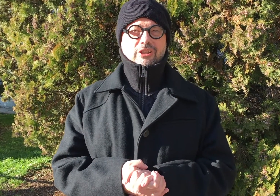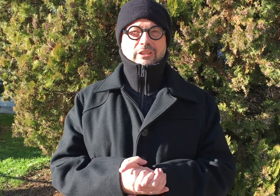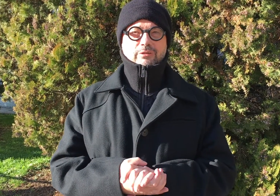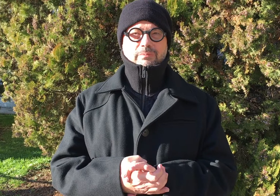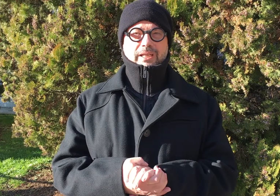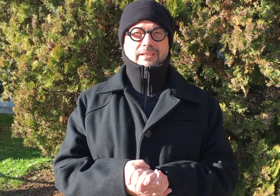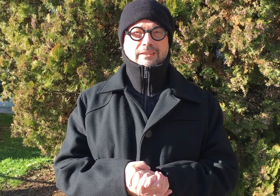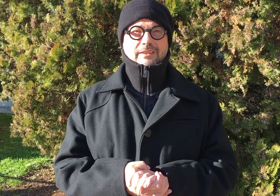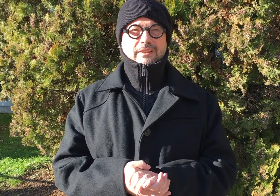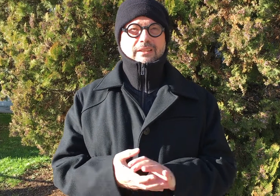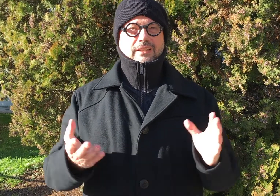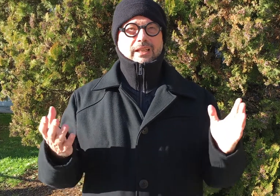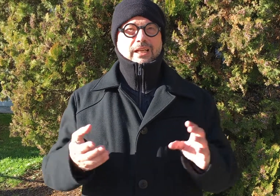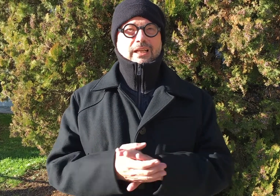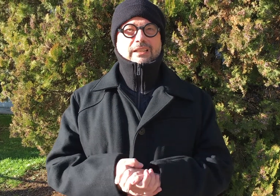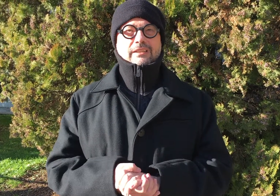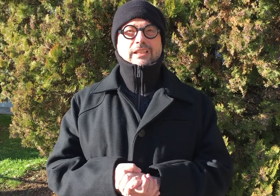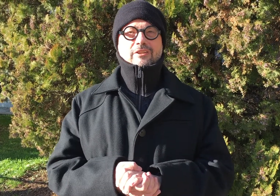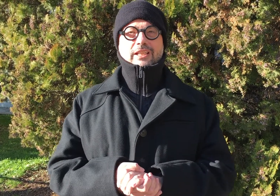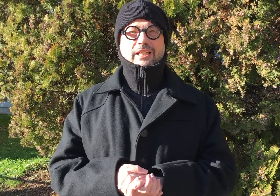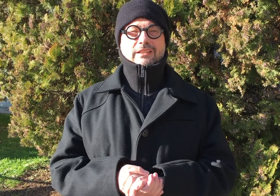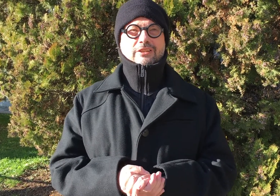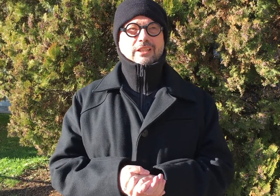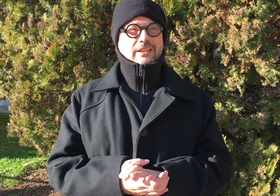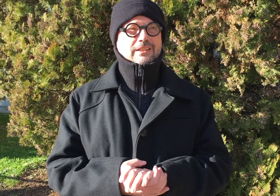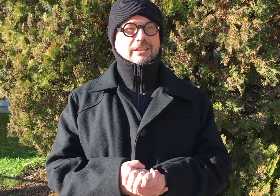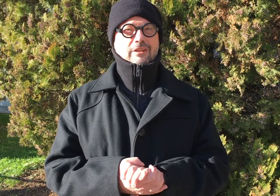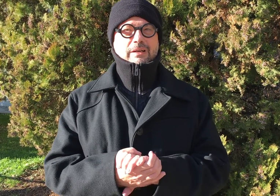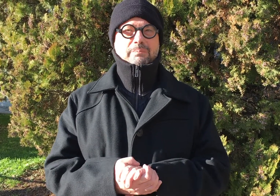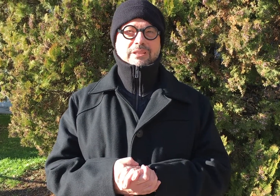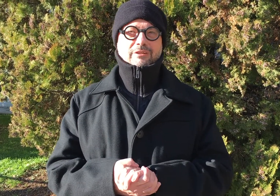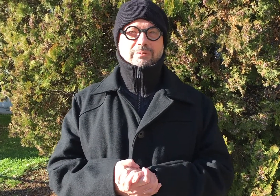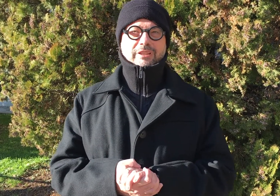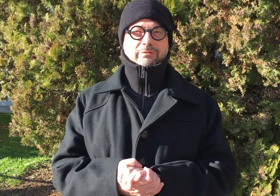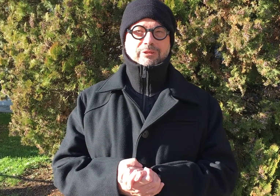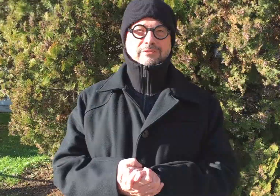da pomažete ljudima. Jednog dana će se i to vama pisati u biografiji.